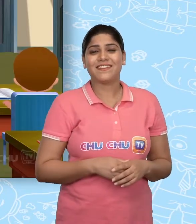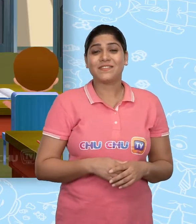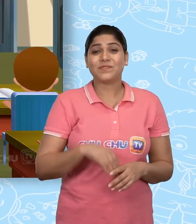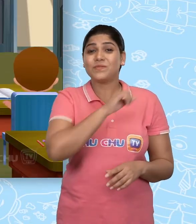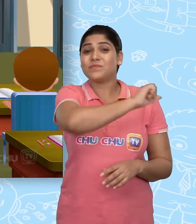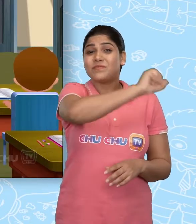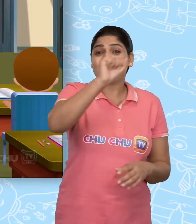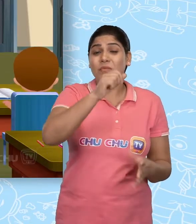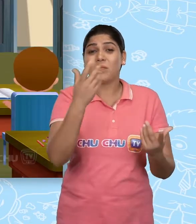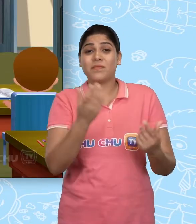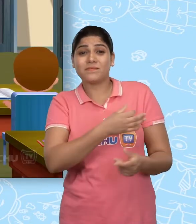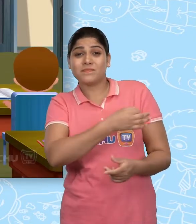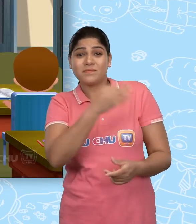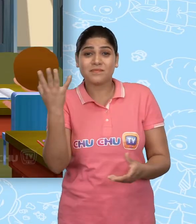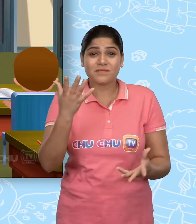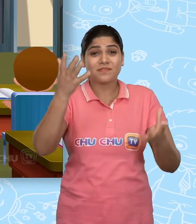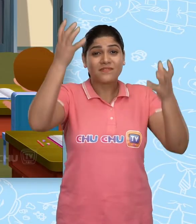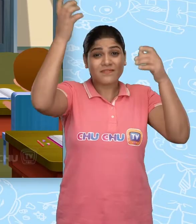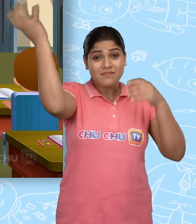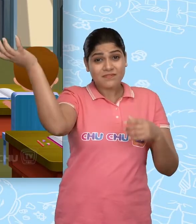तुम सबको मिलेगी ख़ास टोपी और औज़ार